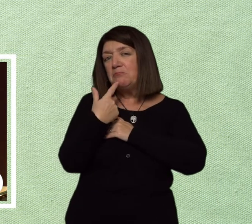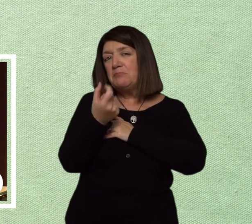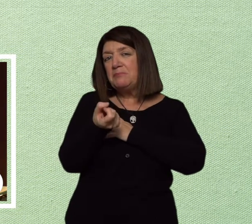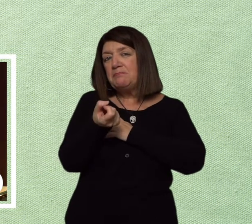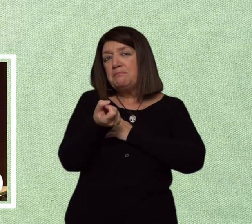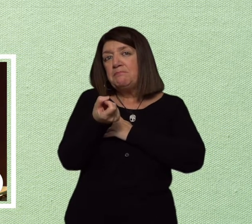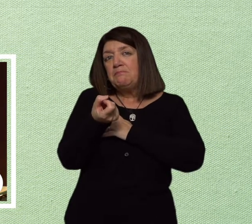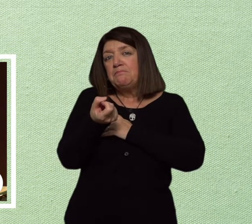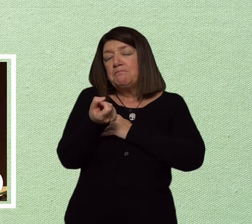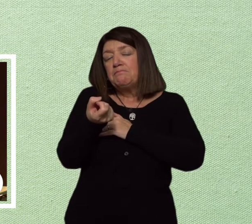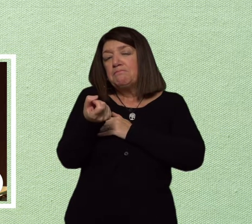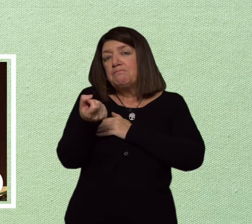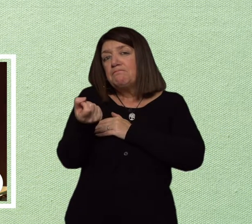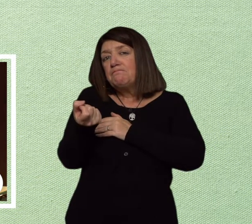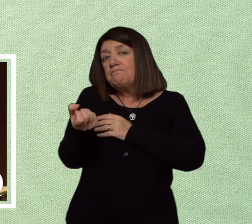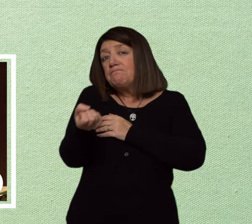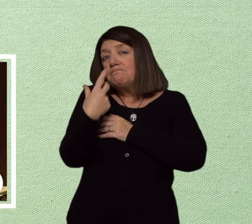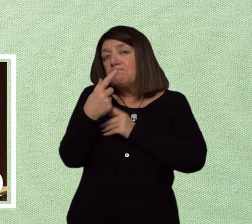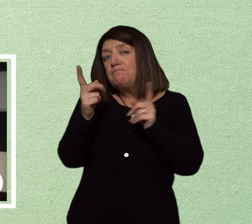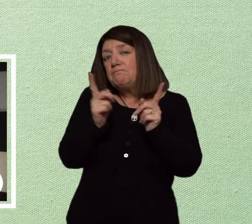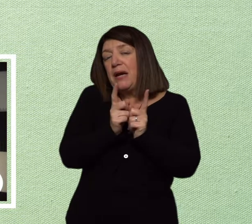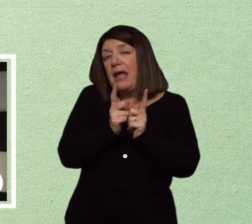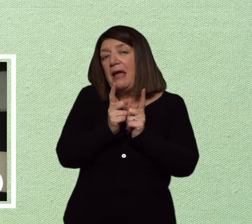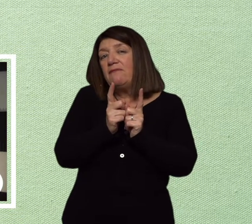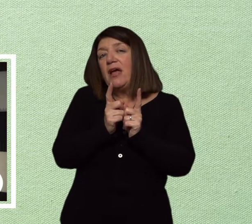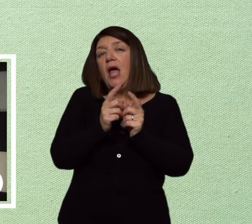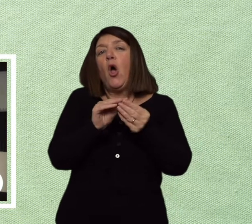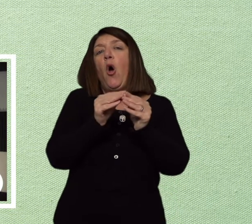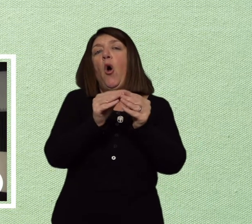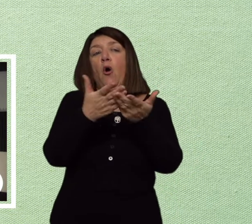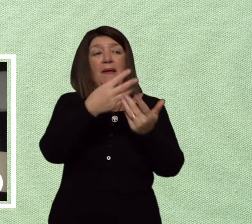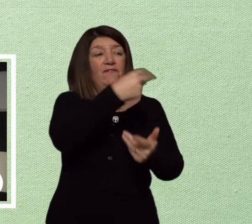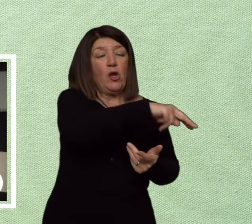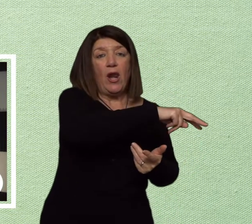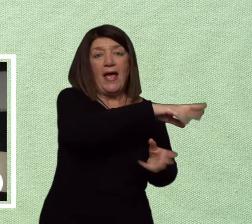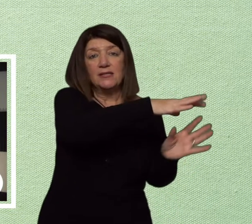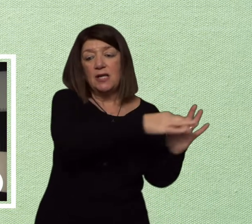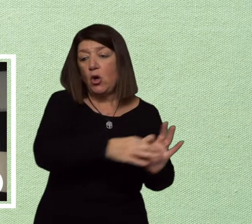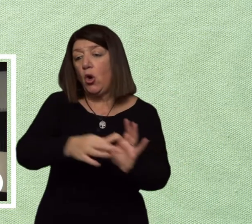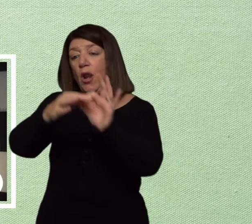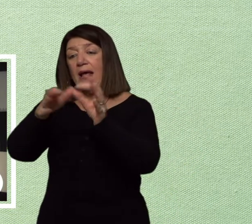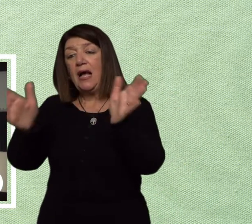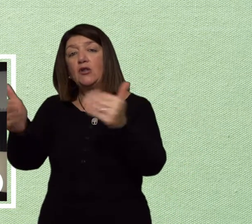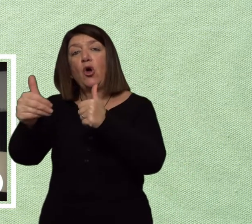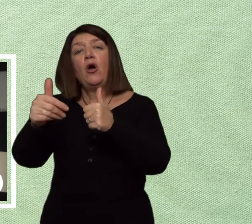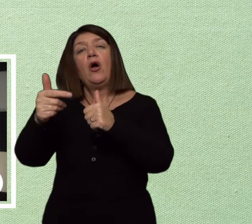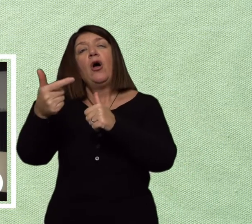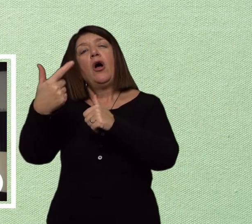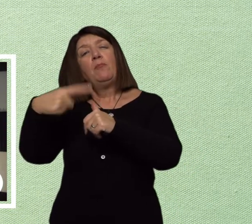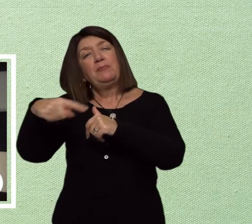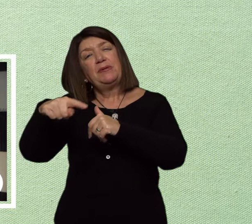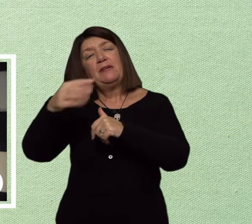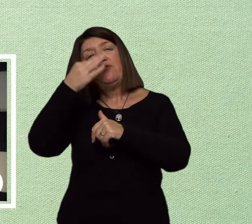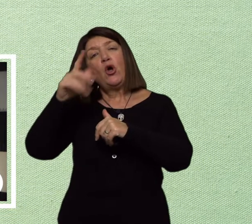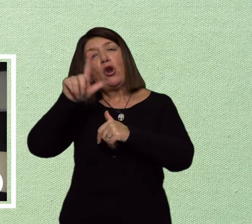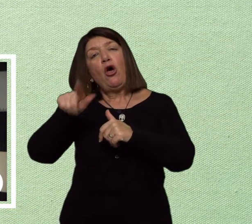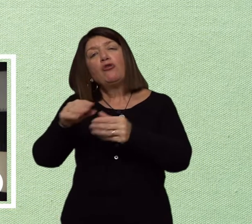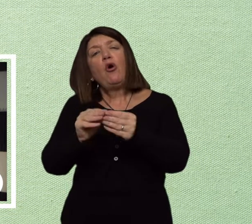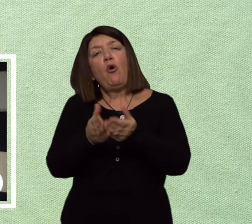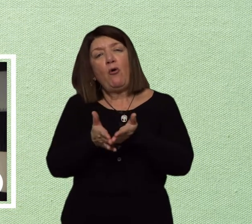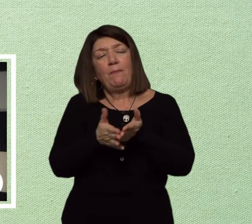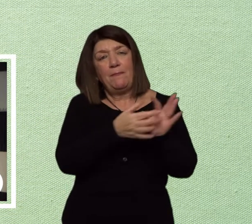si collega l'ambulatorio? - Purtroppo la violenza contro le donne è più alta statisticamente nei confronti